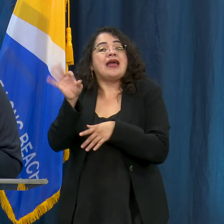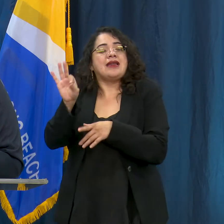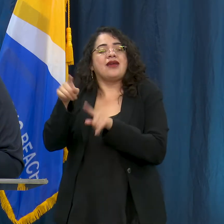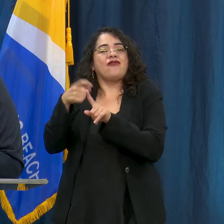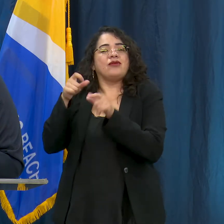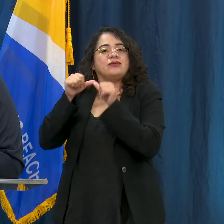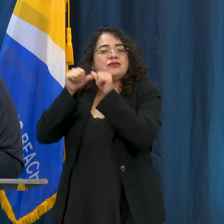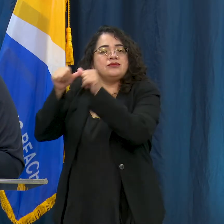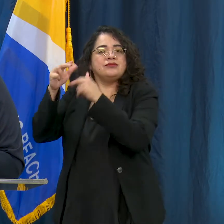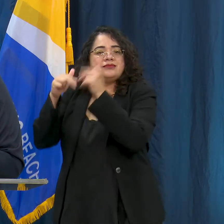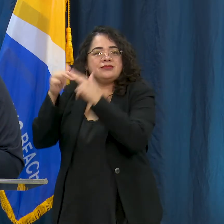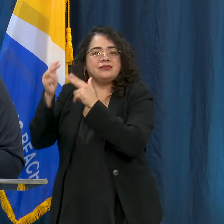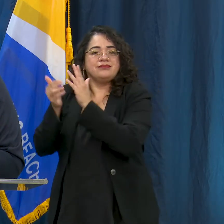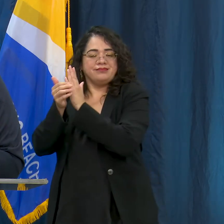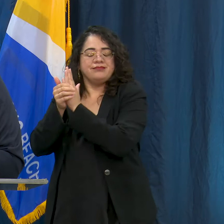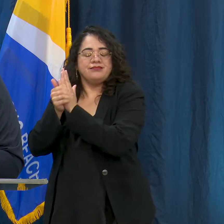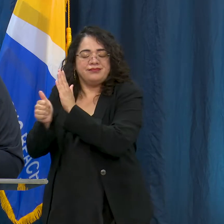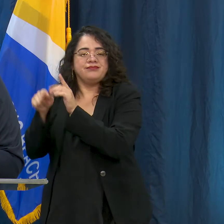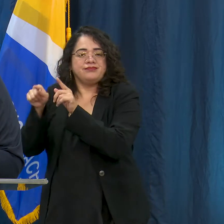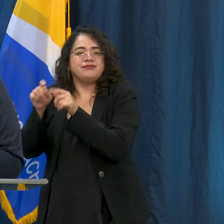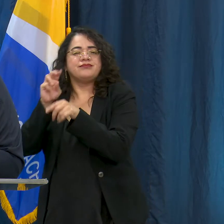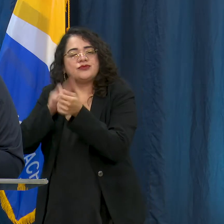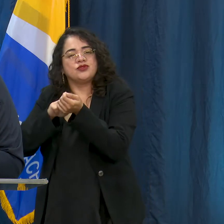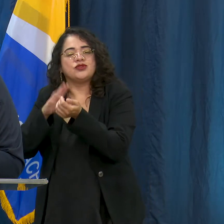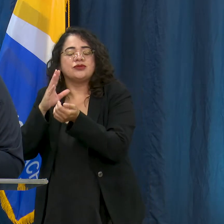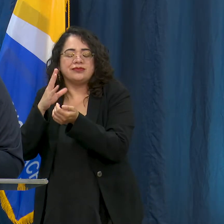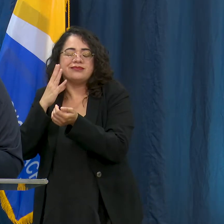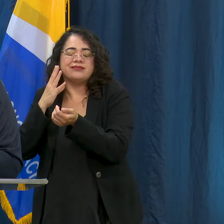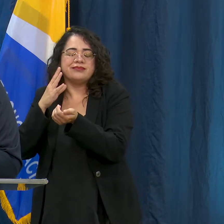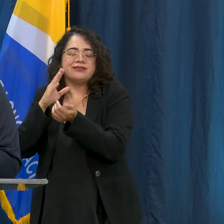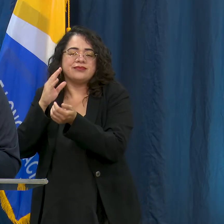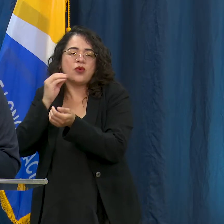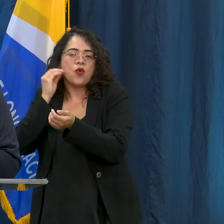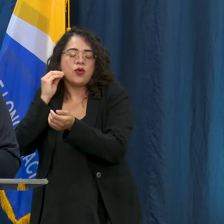fundamental que nuestros hospitals STM preparados ecig emos listos en caso de